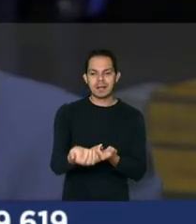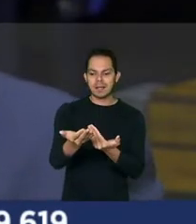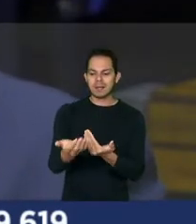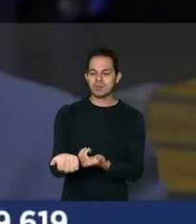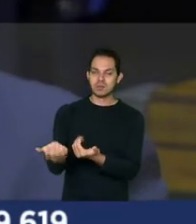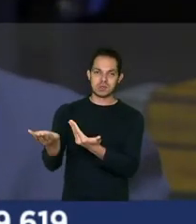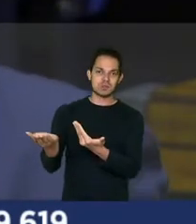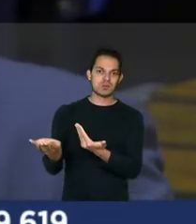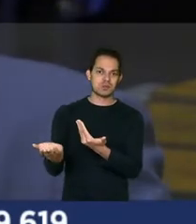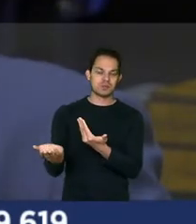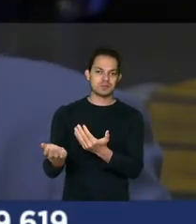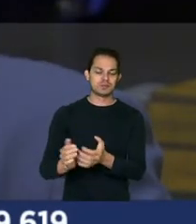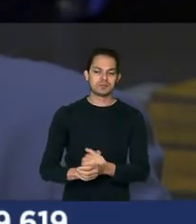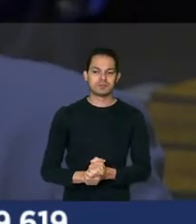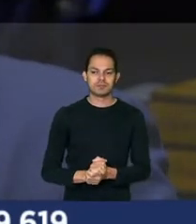SERÃO DEVOLVIDAS EM PRÊMIOS. 80% DEVOLVIDAS EM PRÊMIOS.